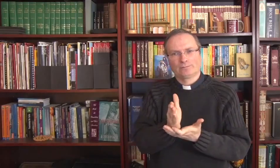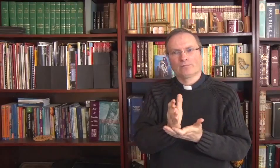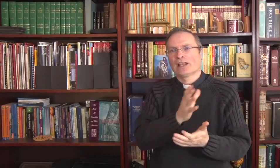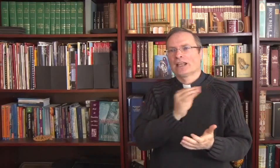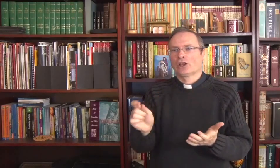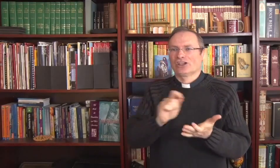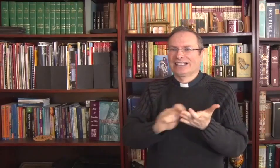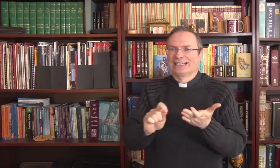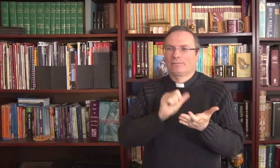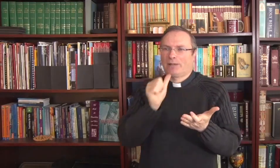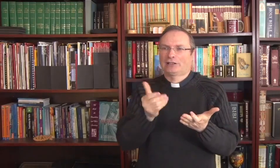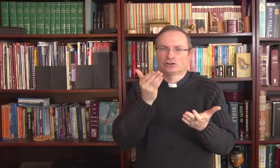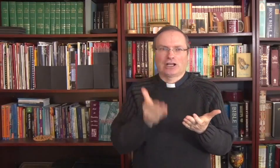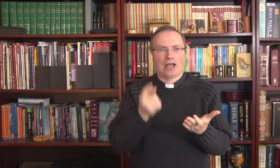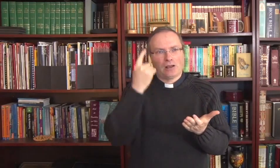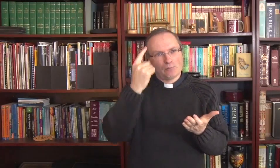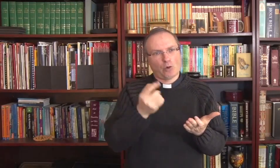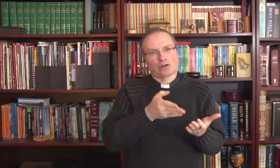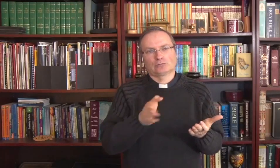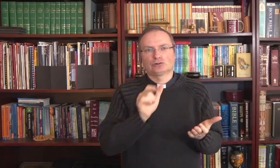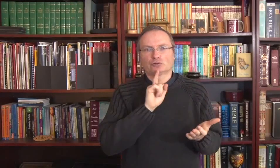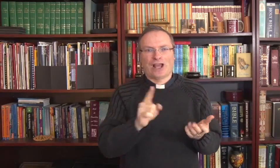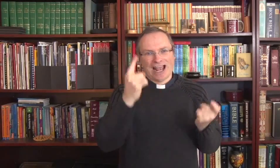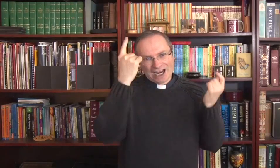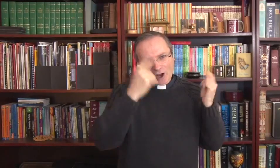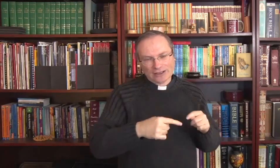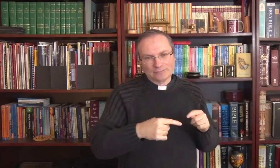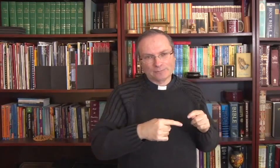et je n’écris pas cela pour qu’ils me soient accordés,